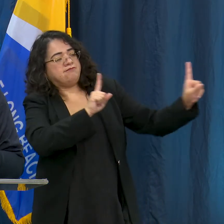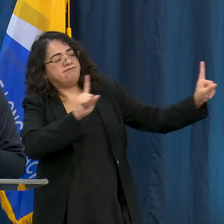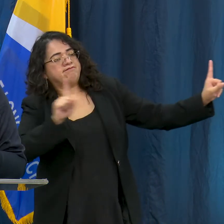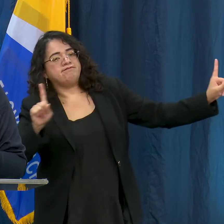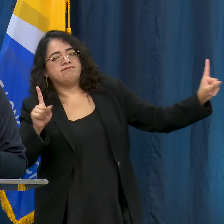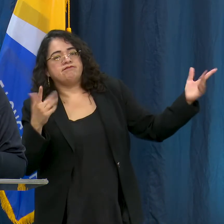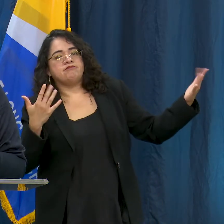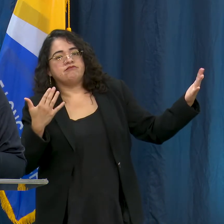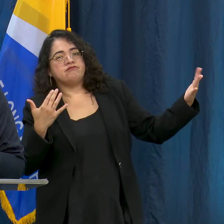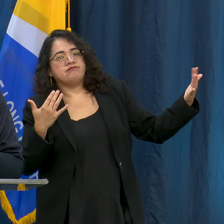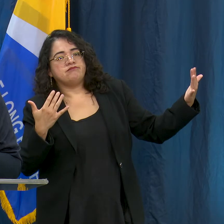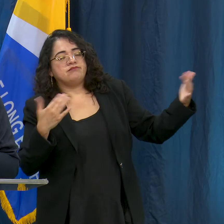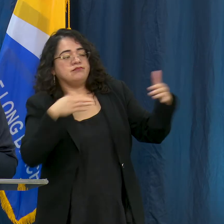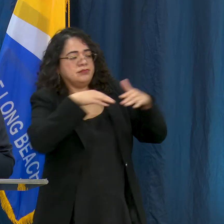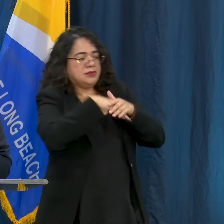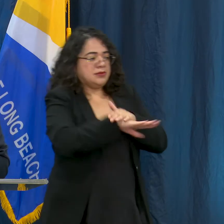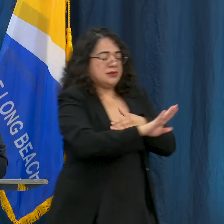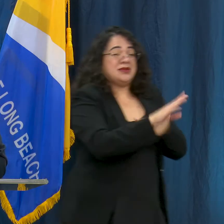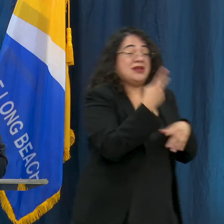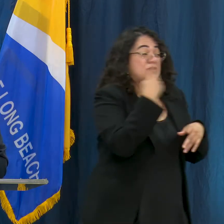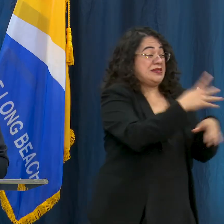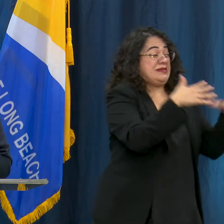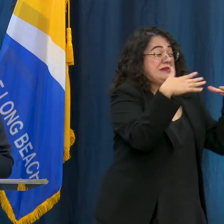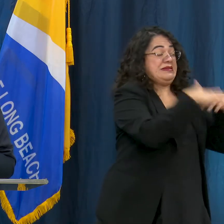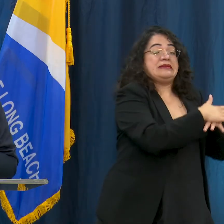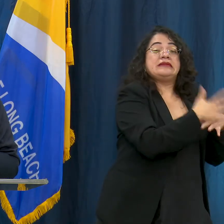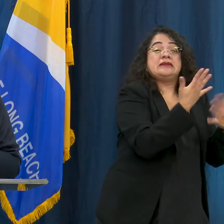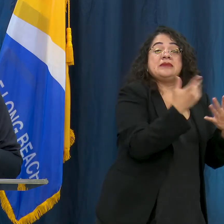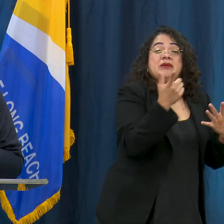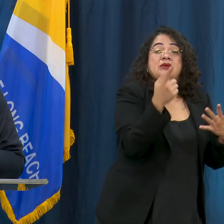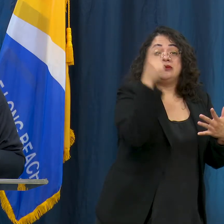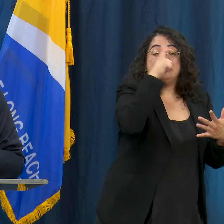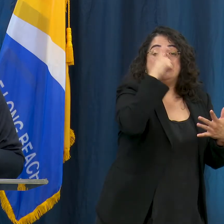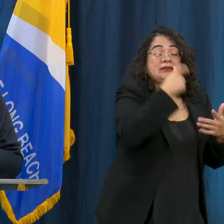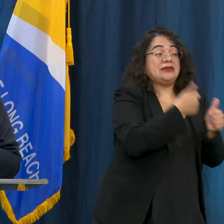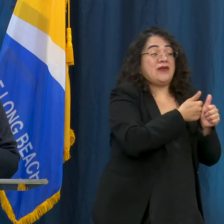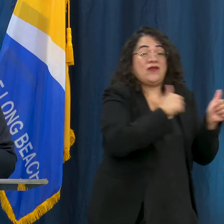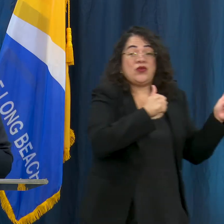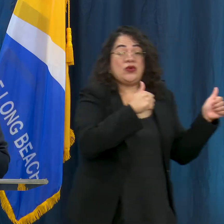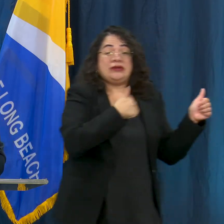cuando en train al negocio obtener servicios medicos even on dr. en camino